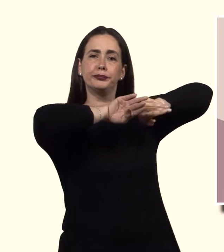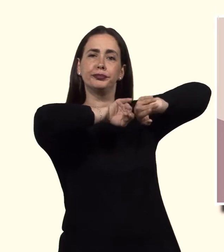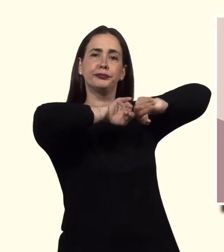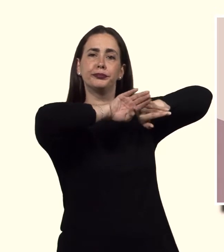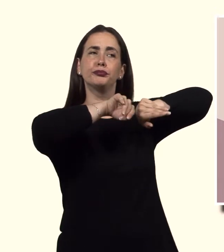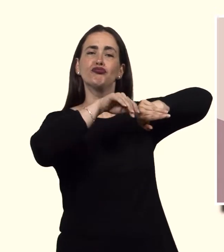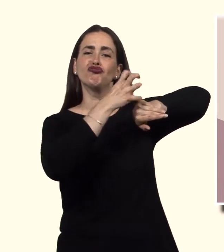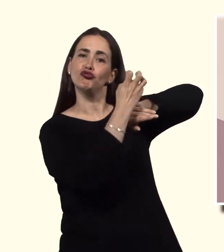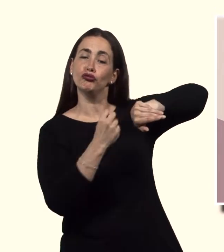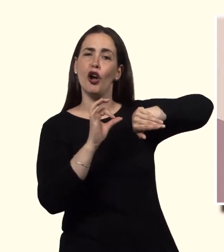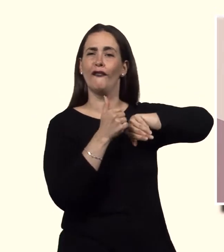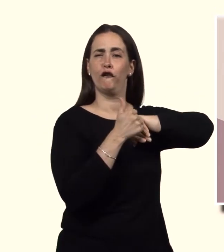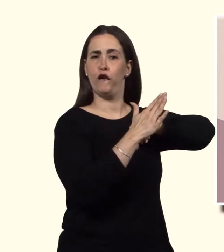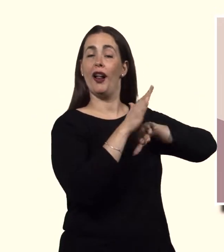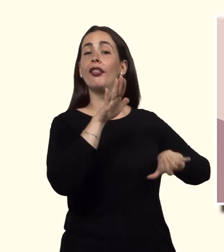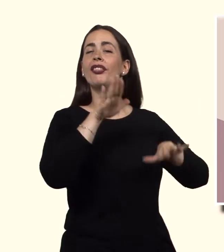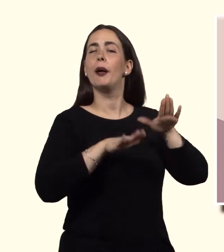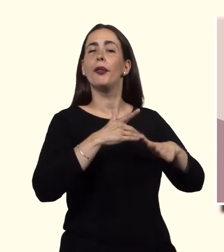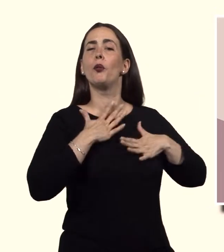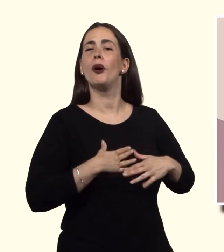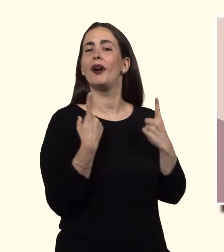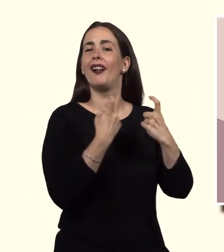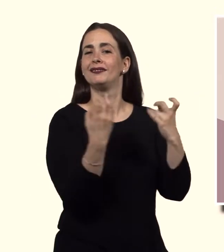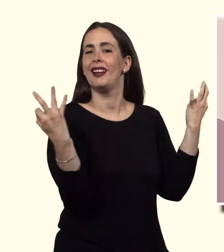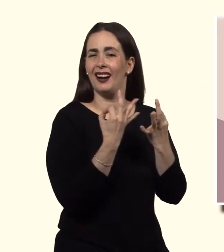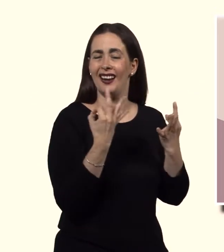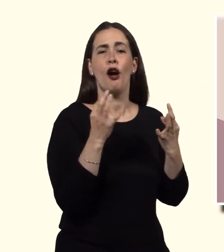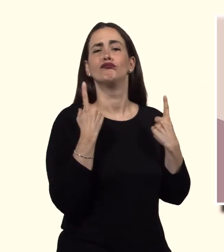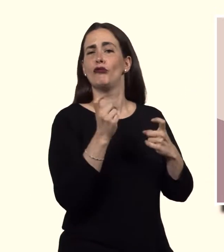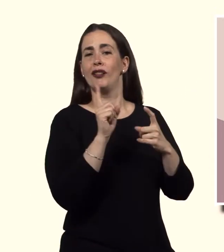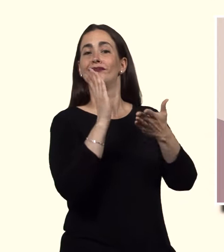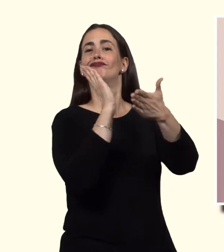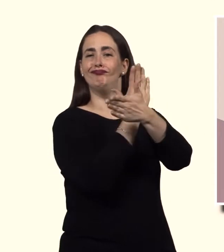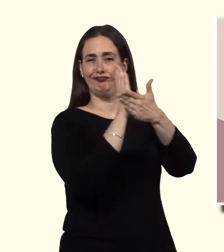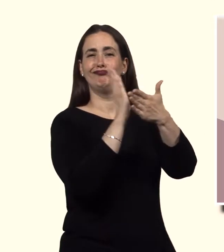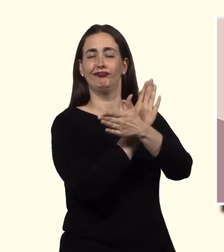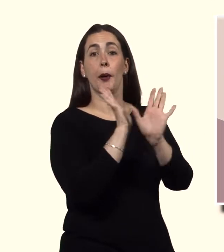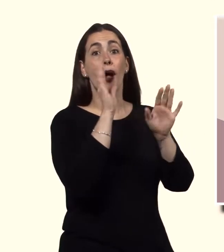i rebutja segons el que necessita i no necessita el cos.